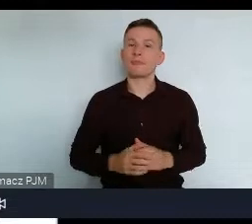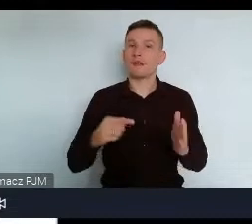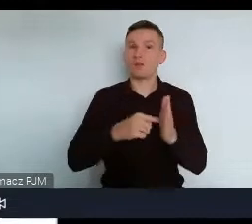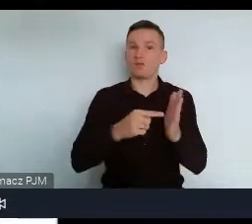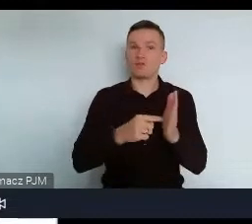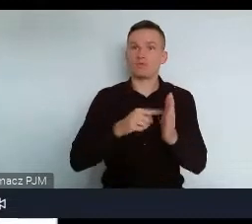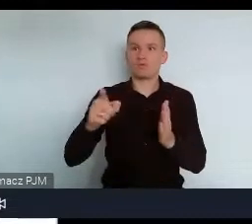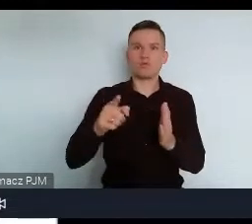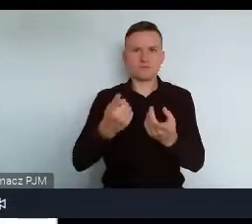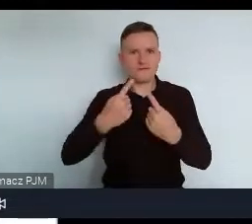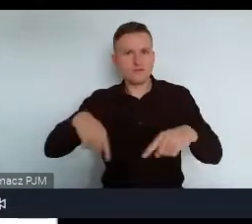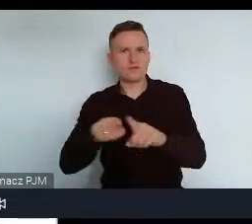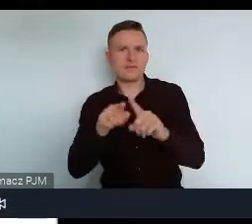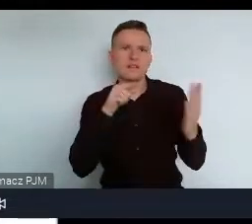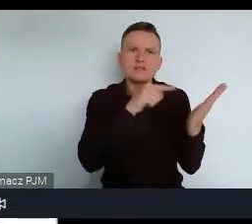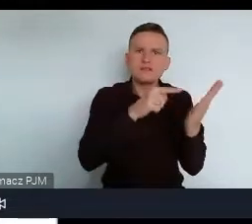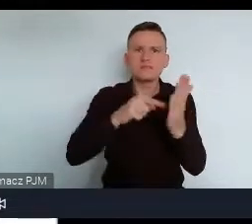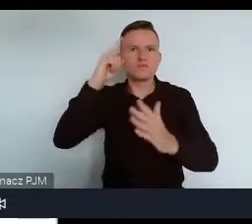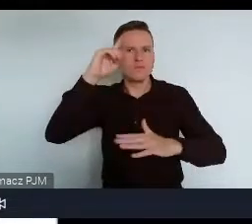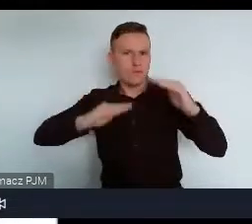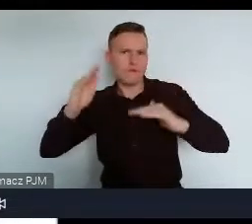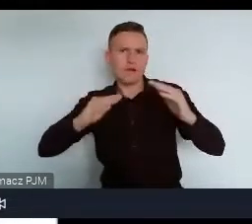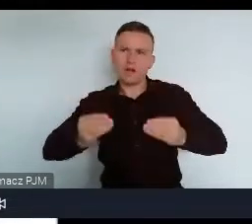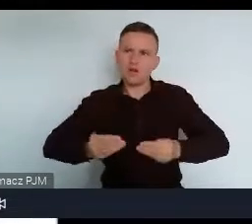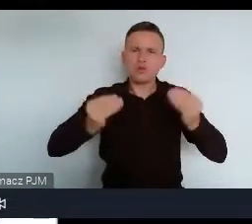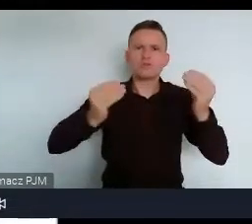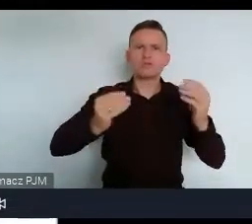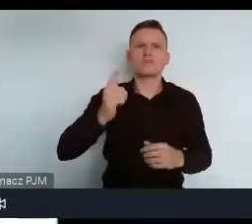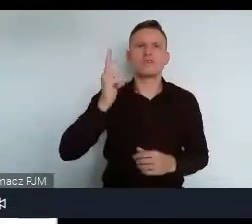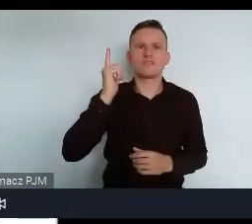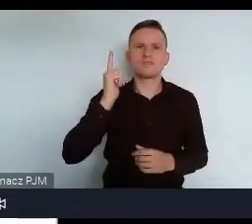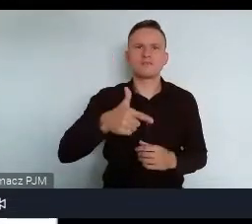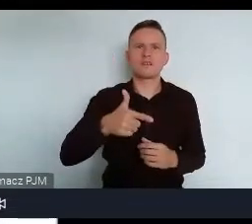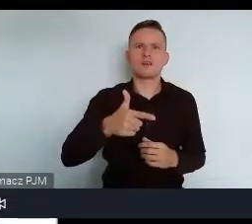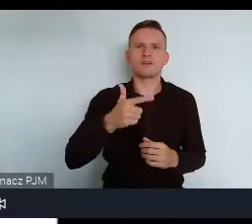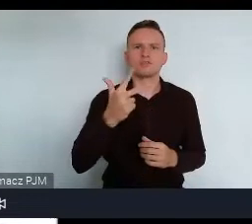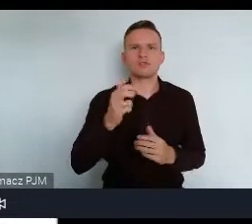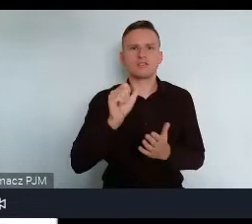Celów Zrównoważonego Rozwoju 2, 3, 11, 12 i 13.